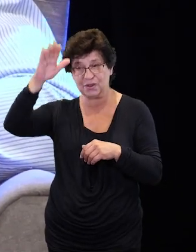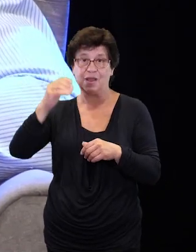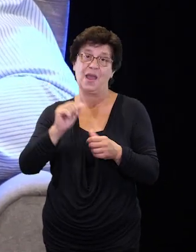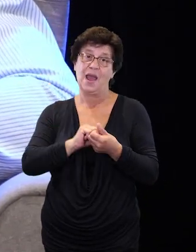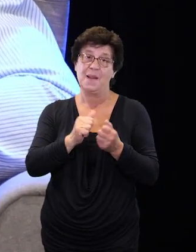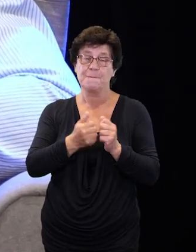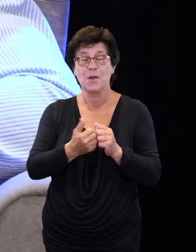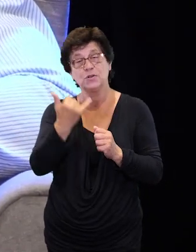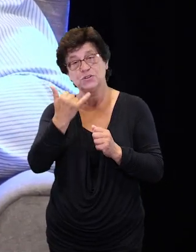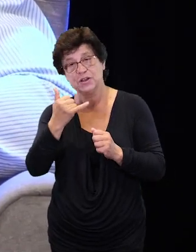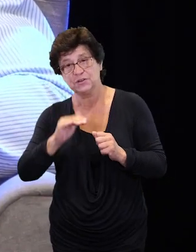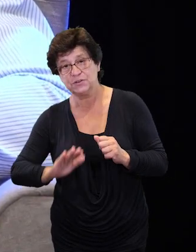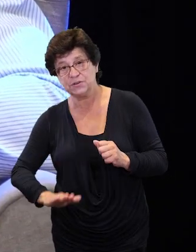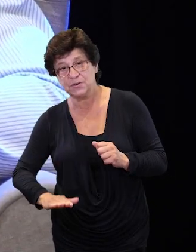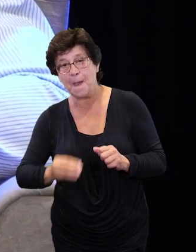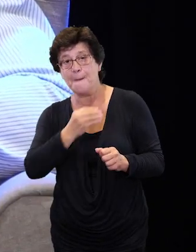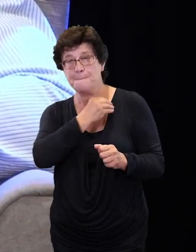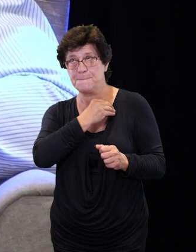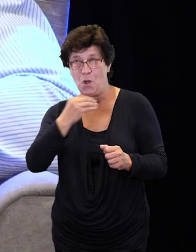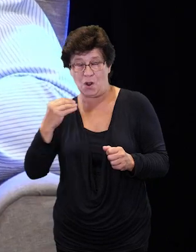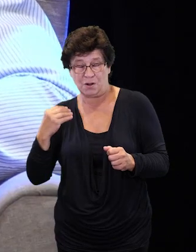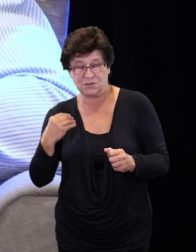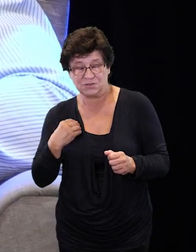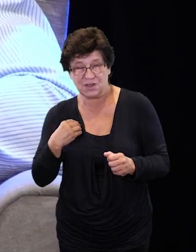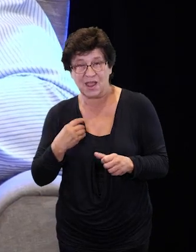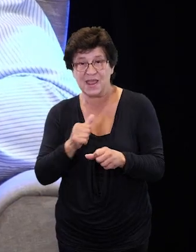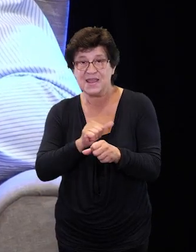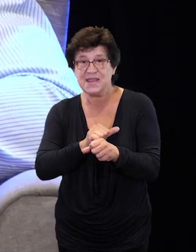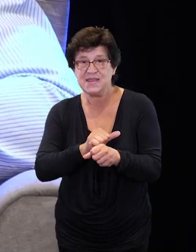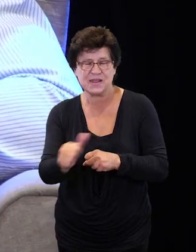i mogę powiedzieć, że polski pacjent przede wszystkim jest bardzo dzielny.